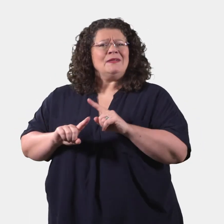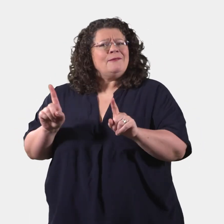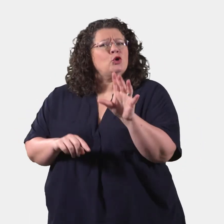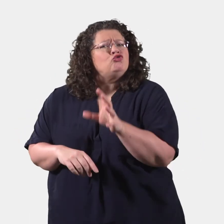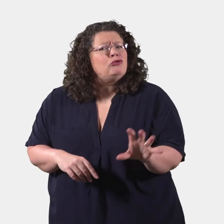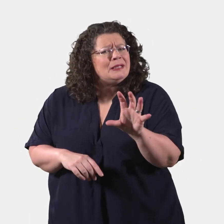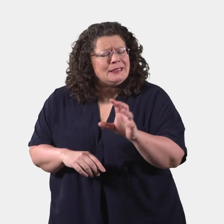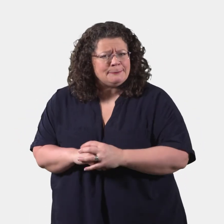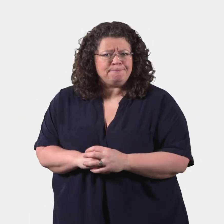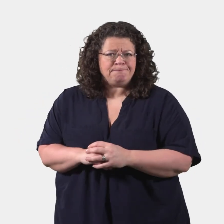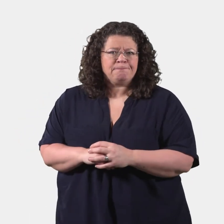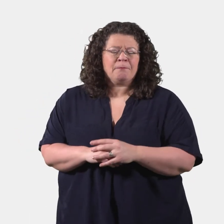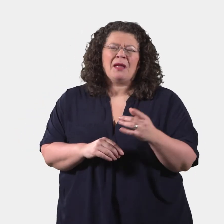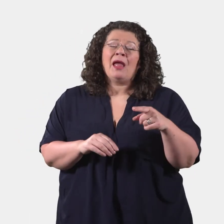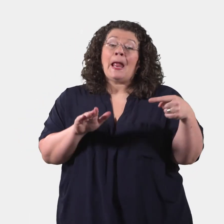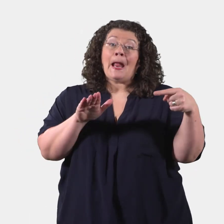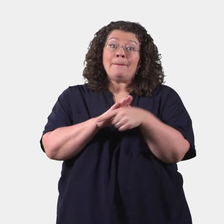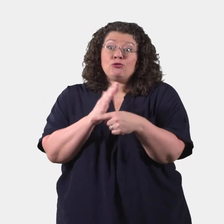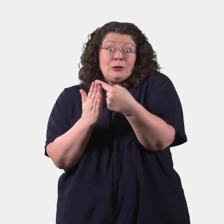arall yw cyfyngiadau ar fewnfudwyr.